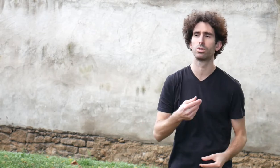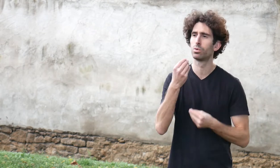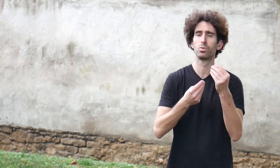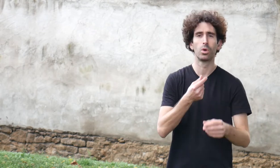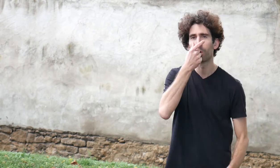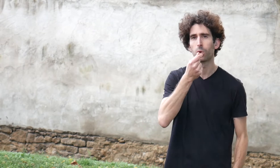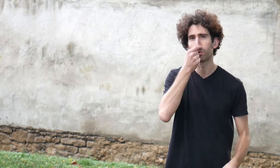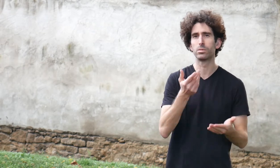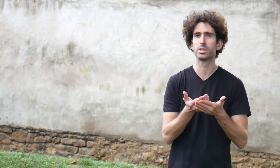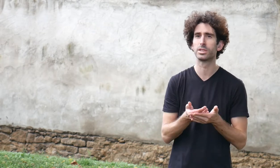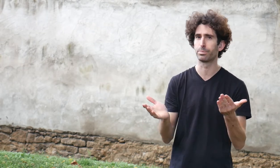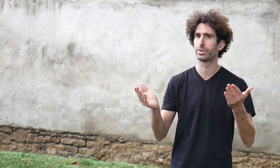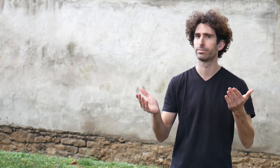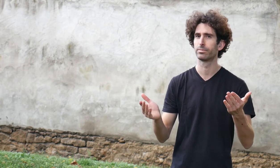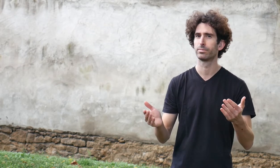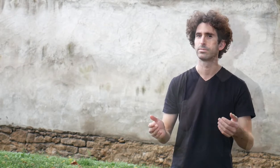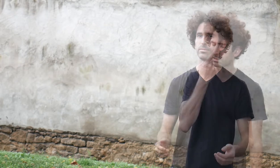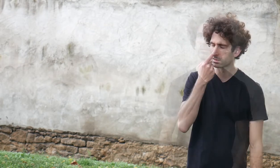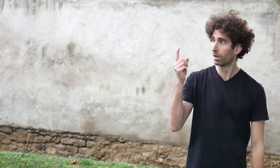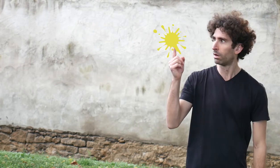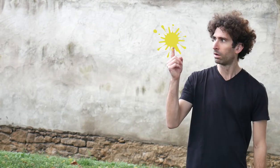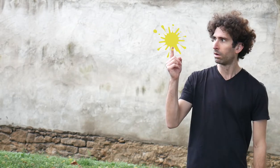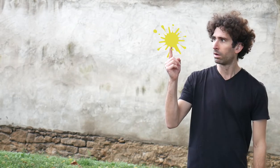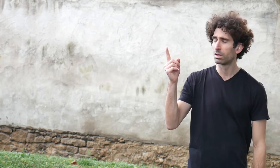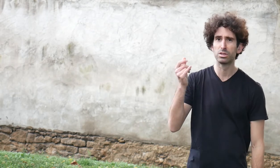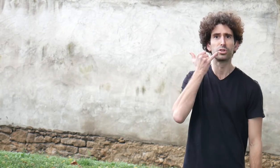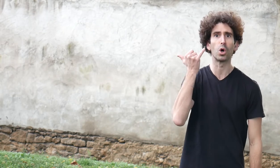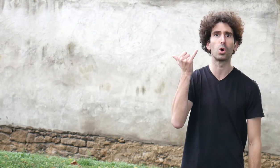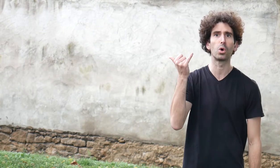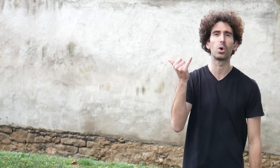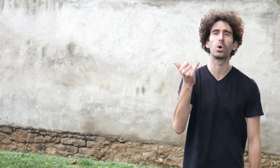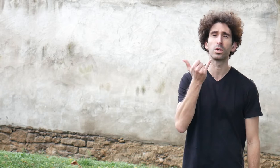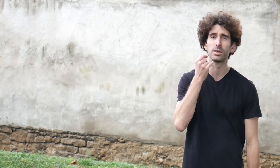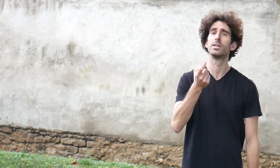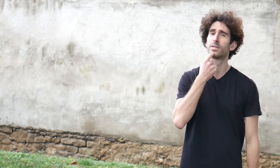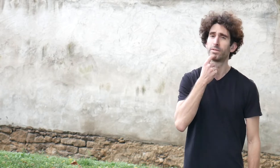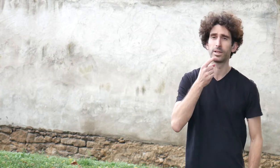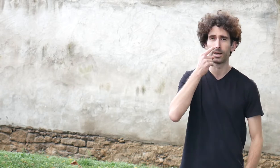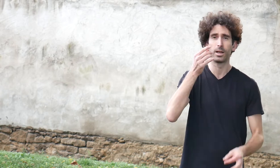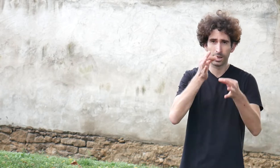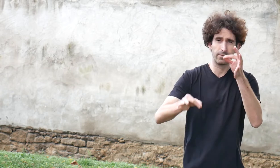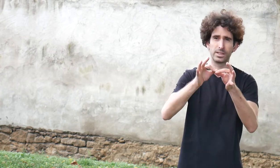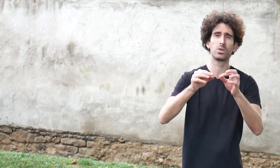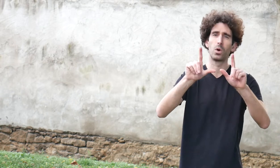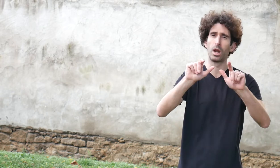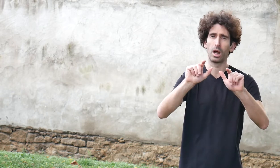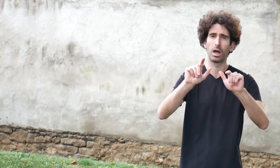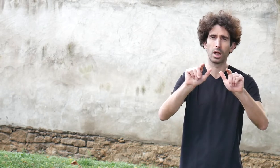ou encore un simple rhume. Jaune : il y a une infection.